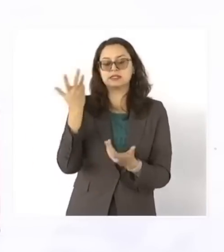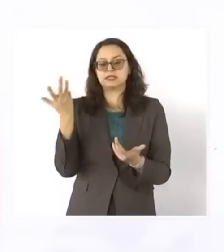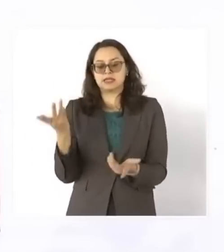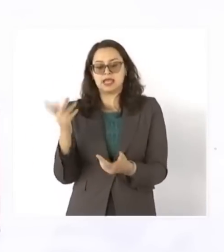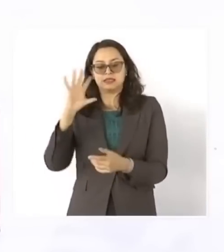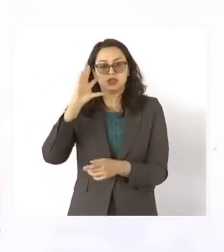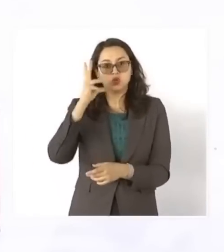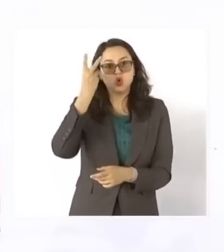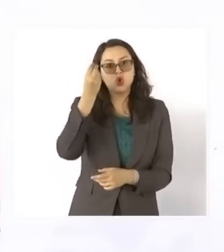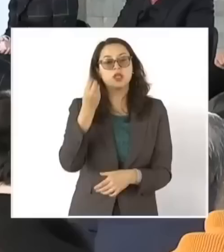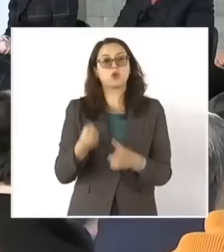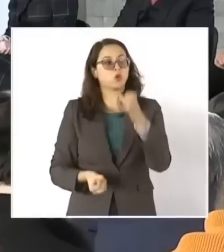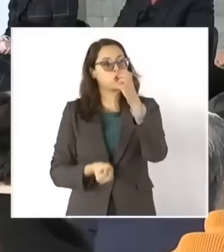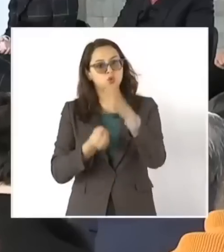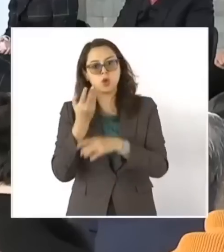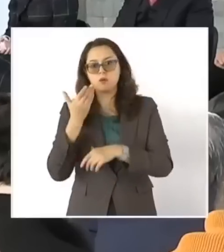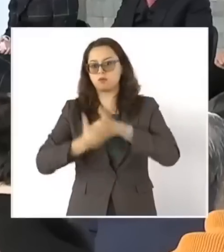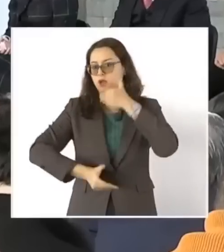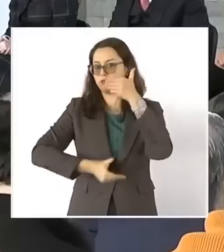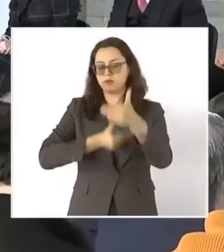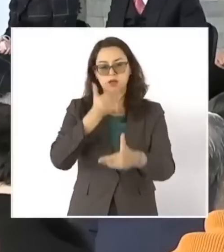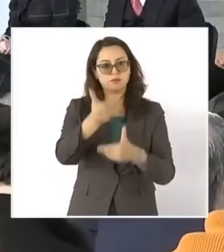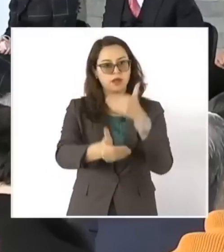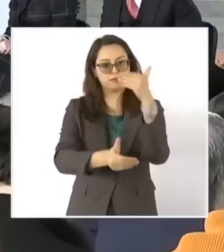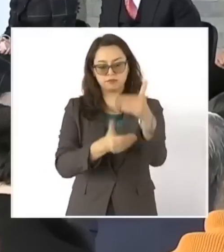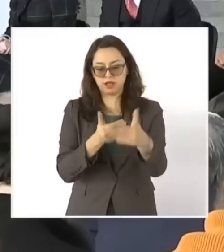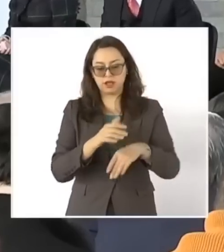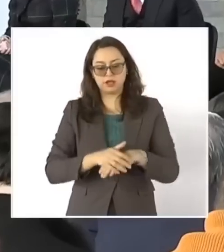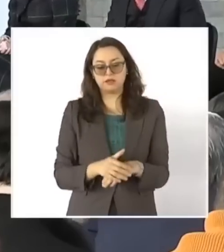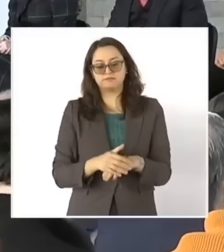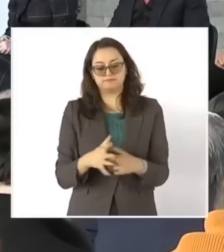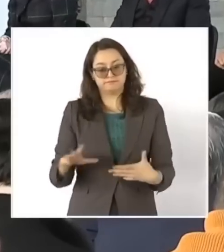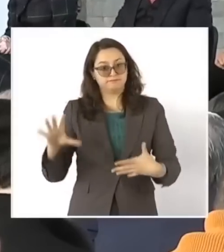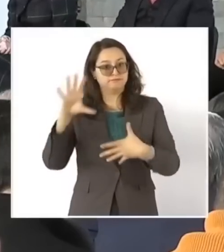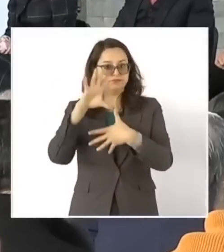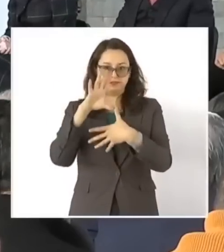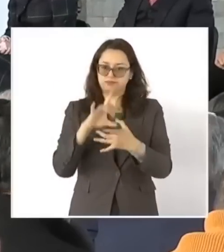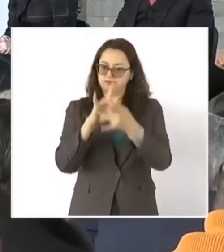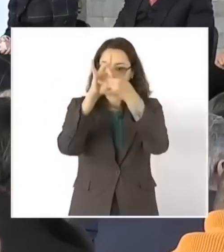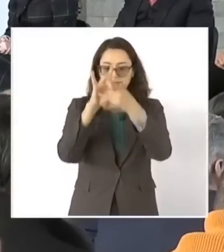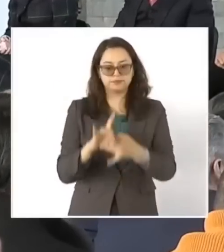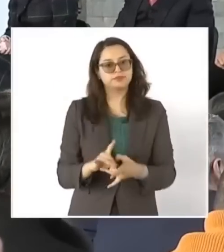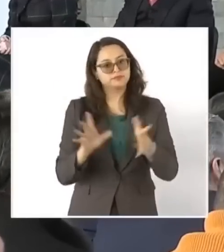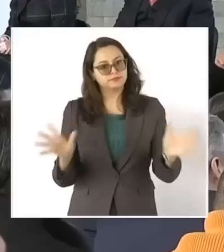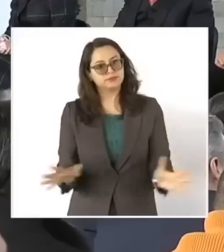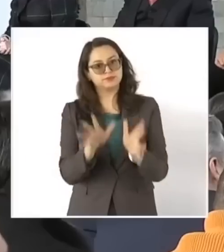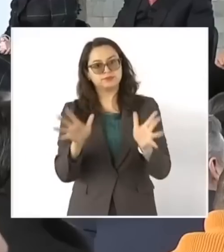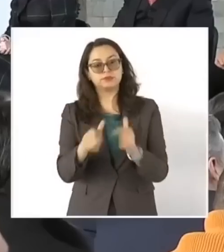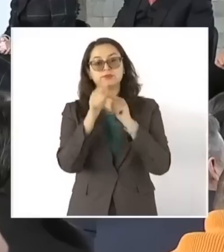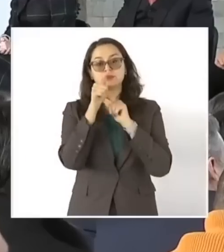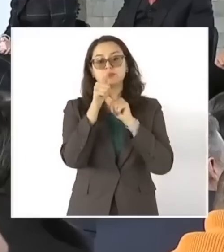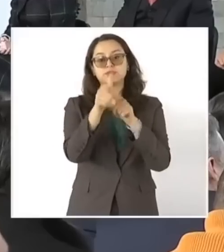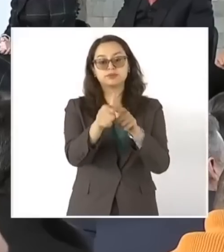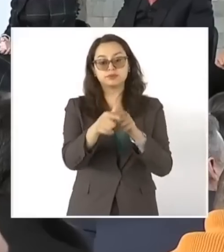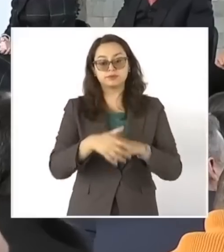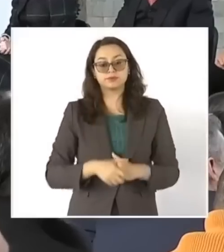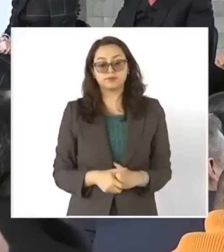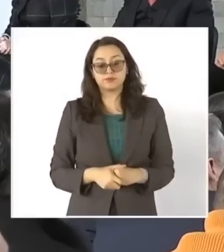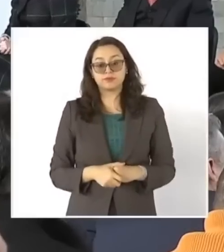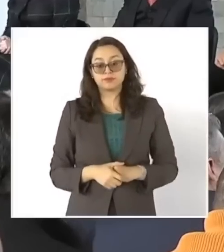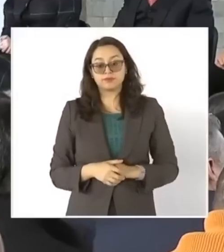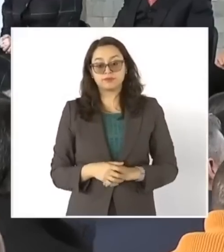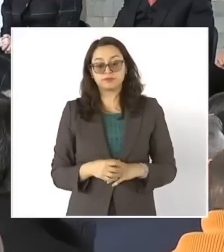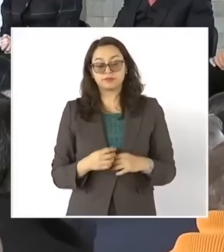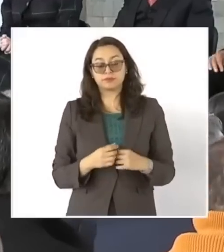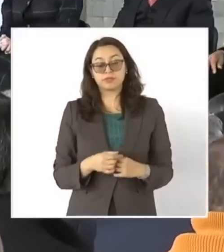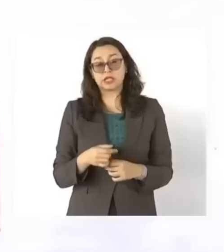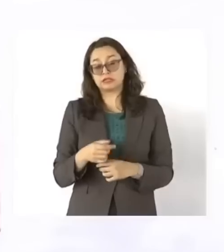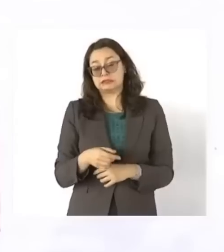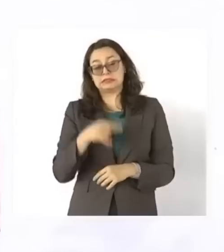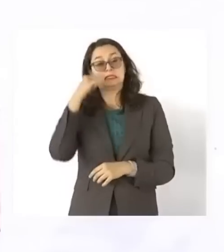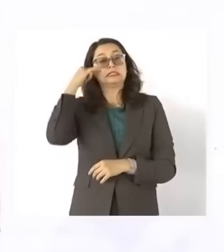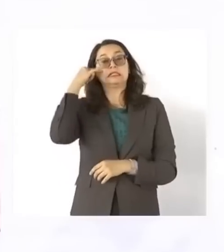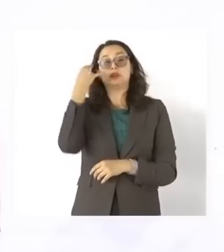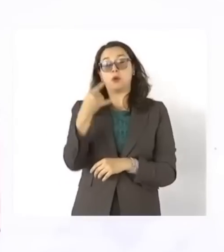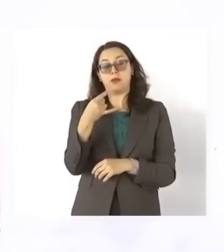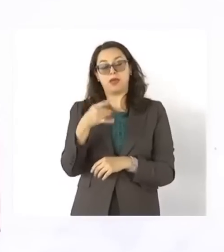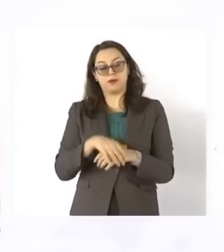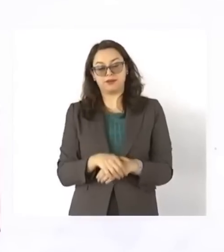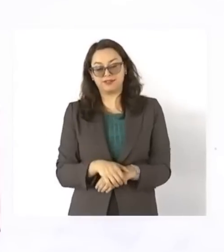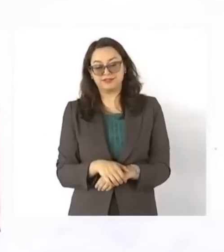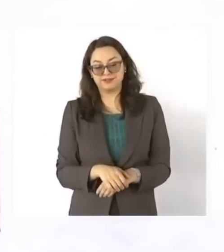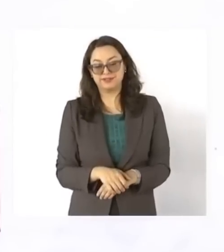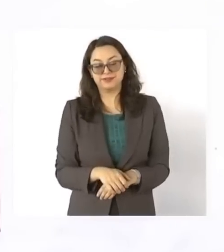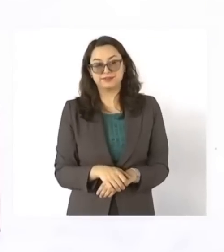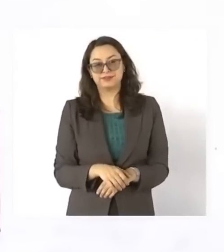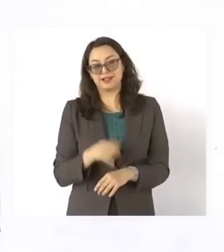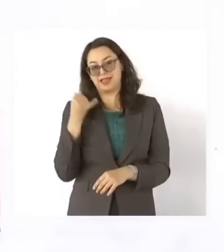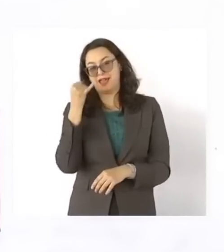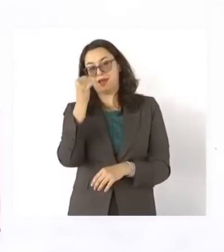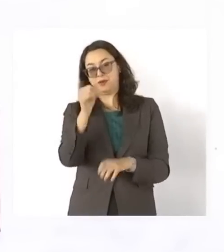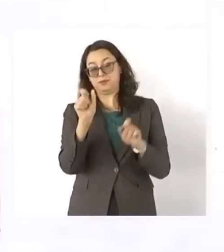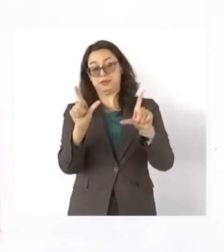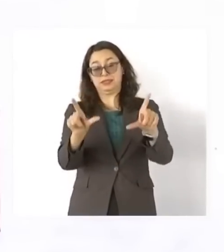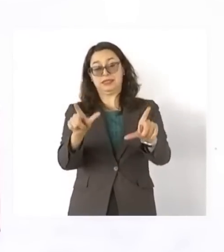y el impulso de la integración del continente adelante las metas me quedaron muy lejos eh Estas